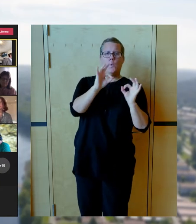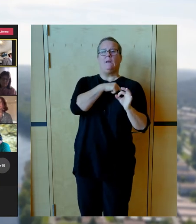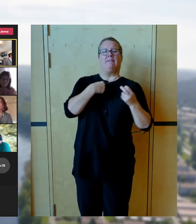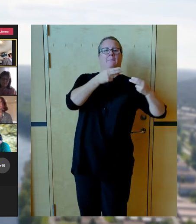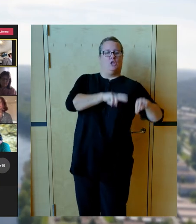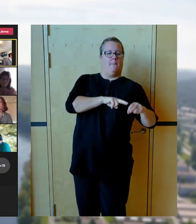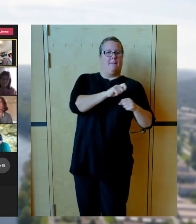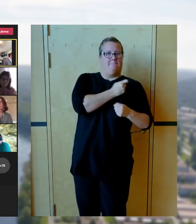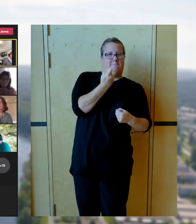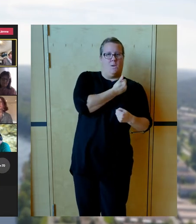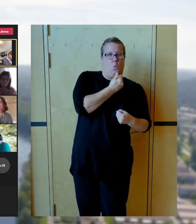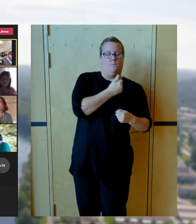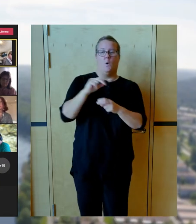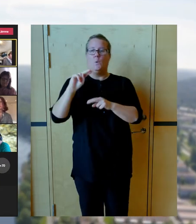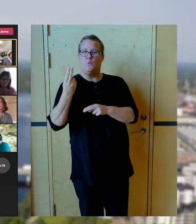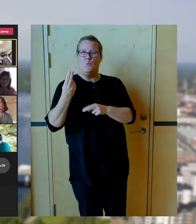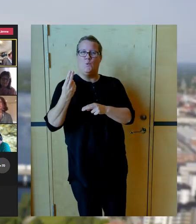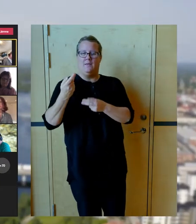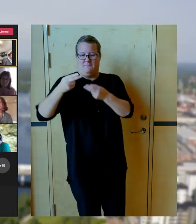Kan det vara olika så fattar jag Stinas första fråga ungefär